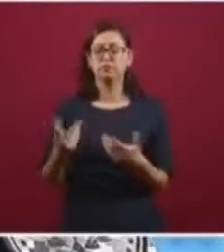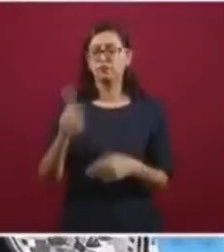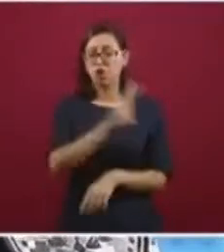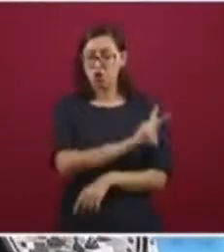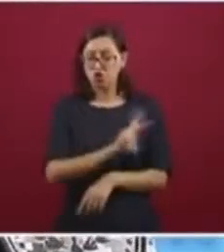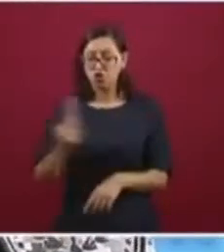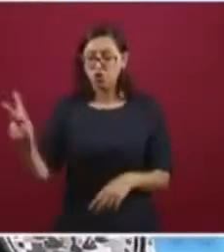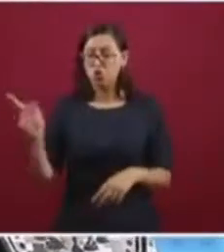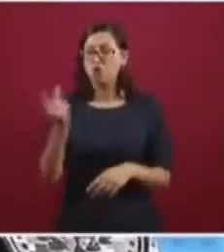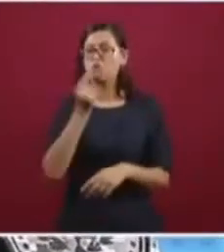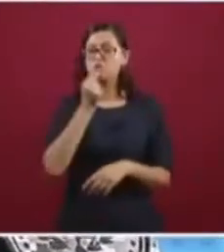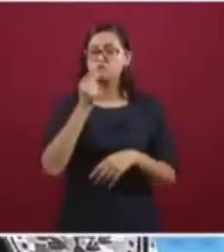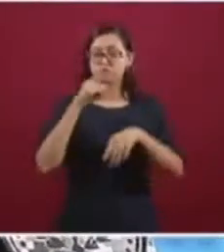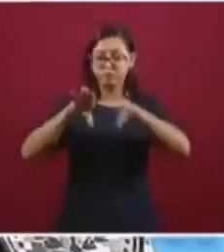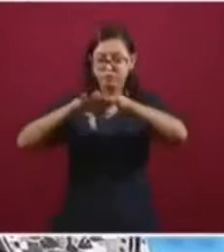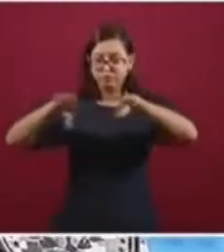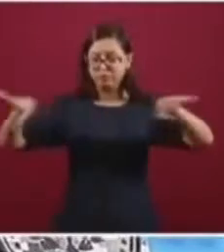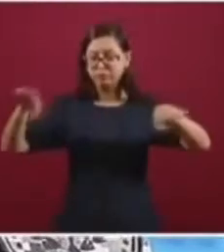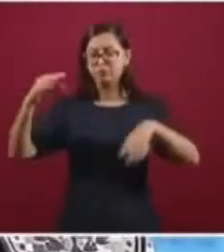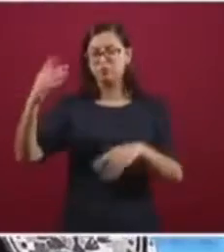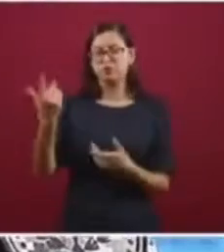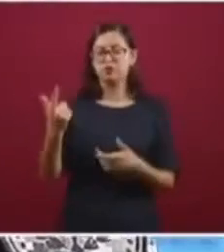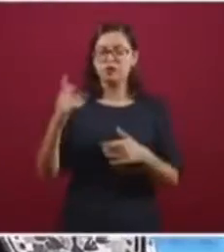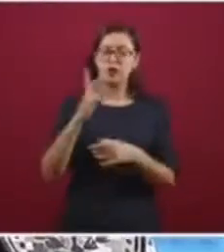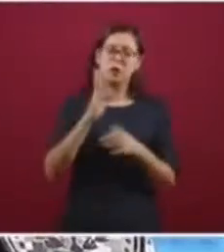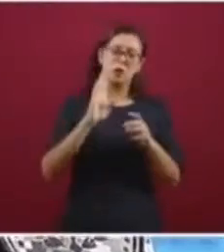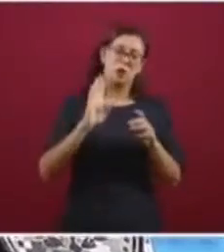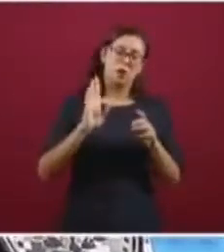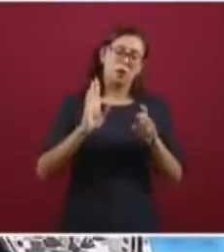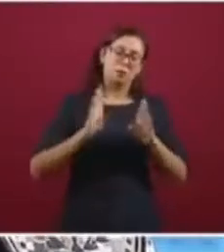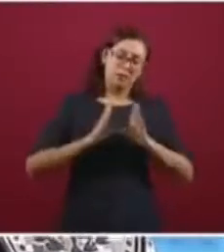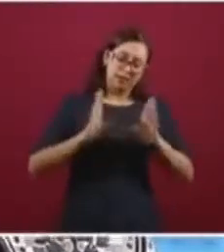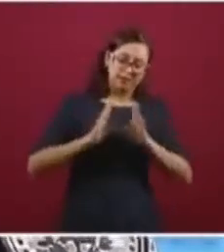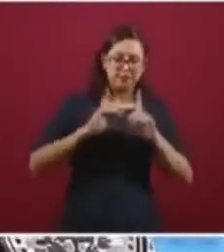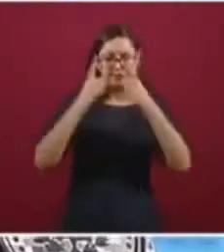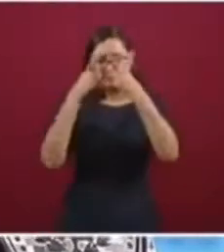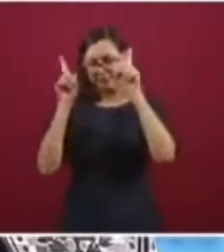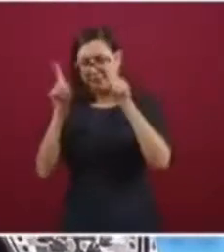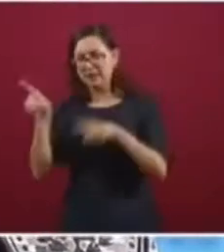al personal veterano, tanto de la Policía Militar, Policía Naval y también de la Policía